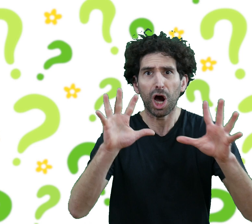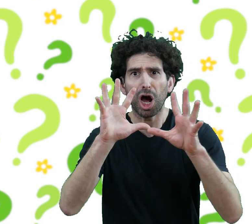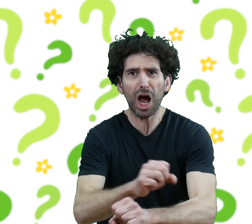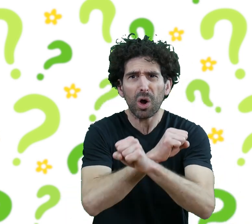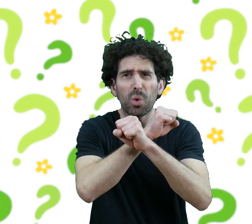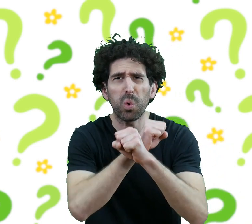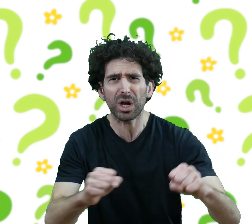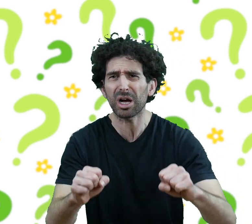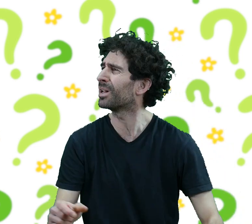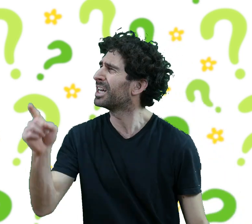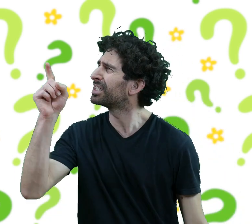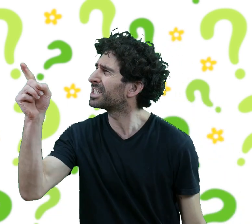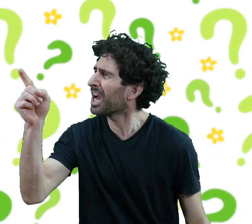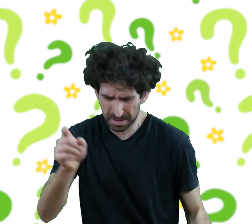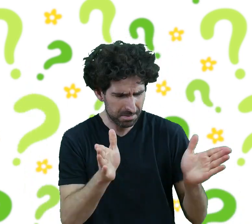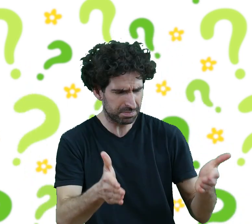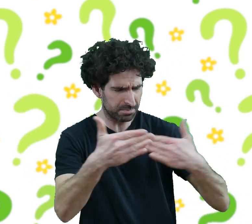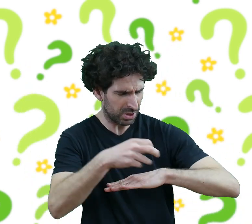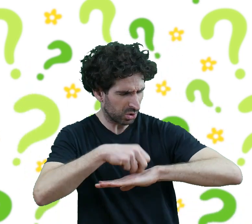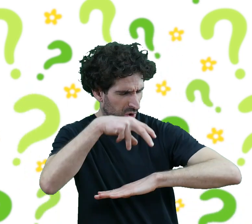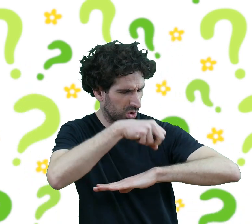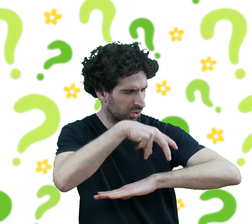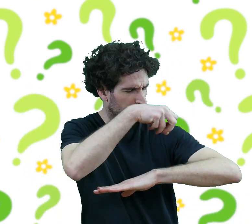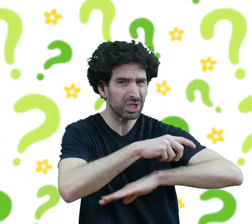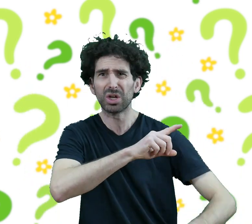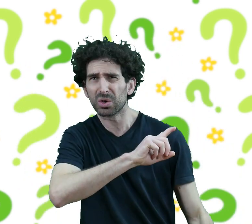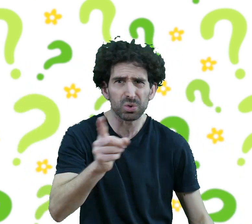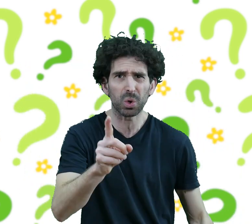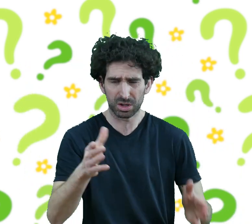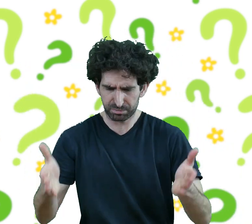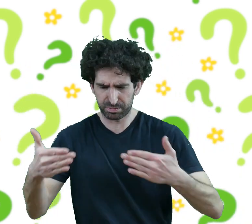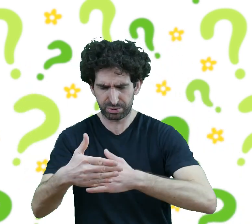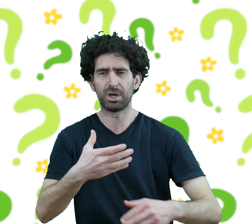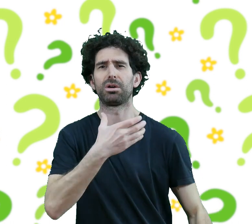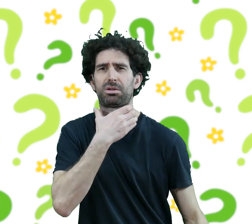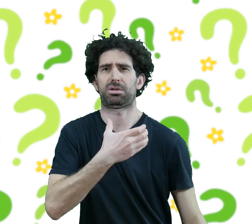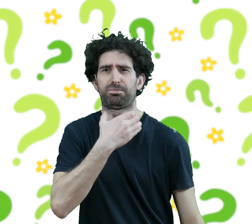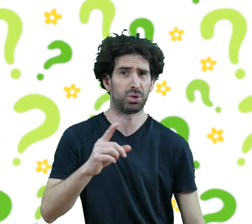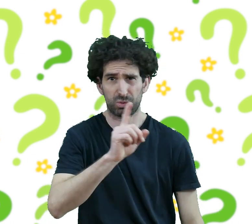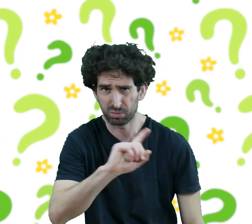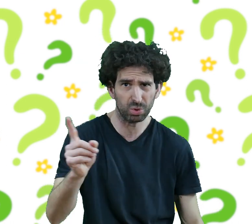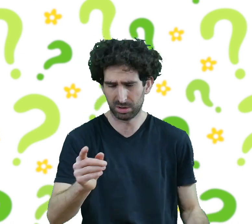C'est incroyable ! Ça, ça ne fait pas partie des grenouilles, ni des crapauds